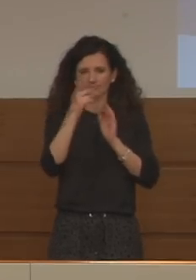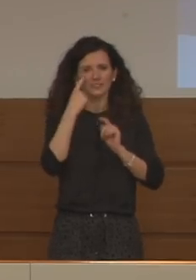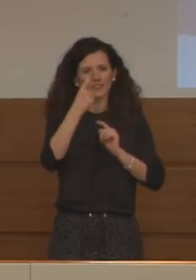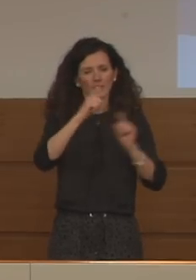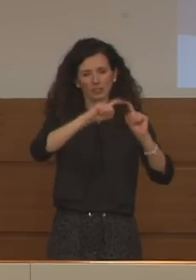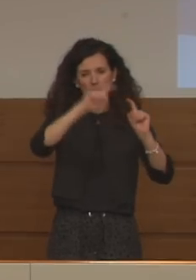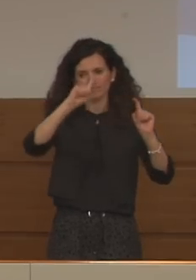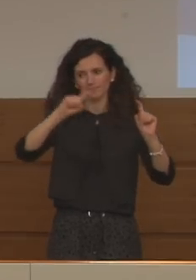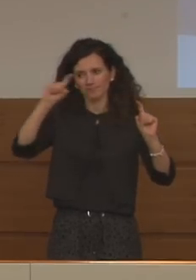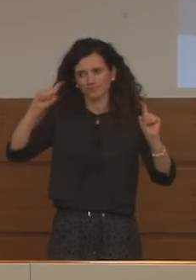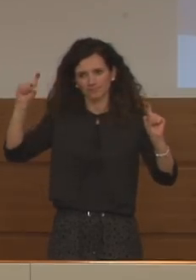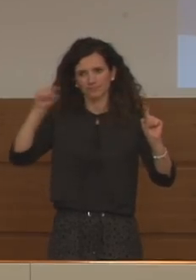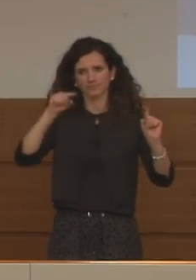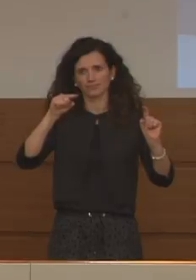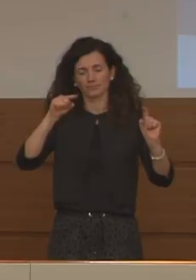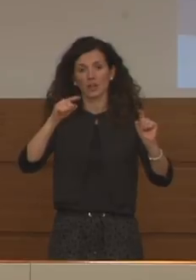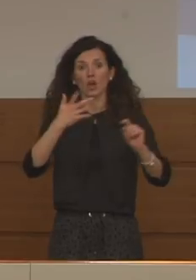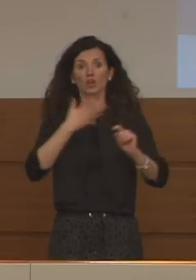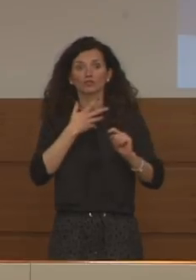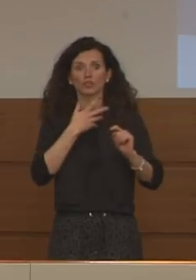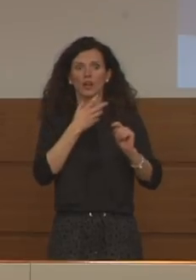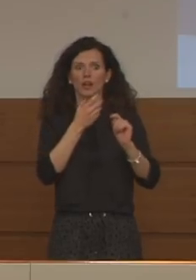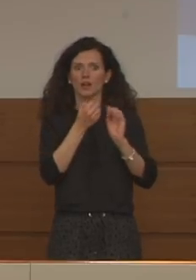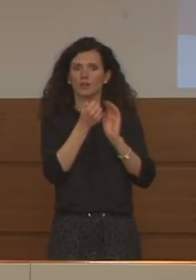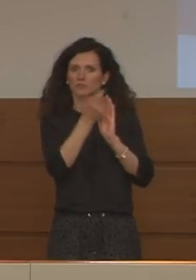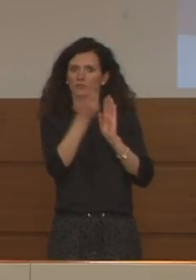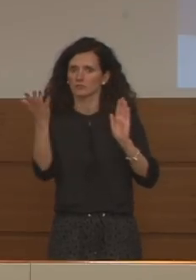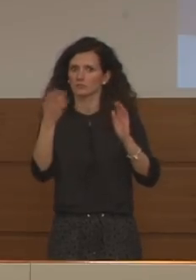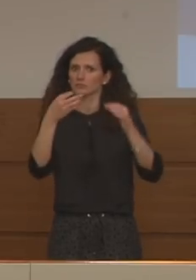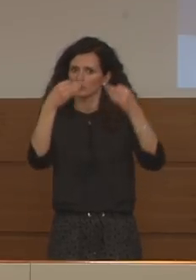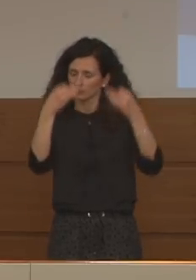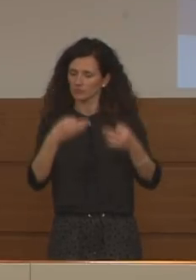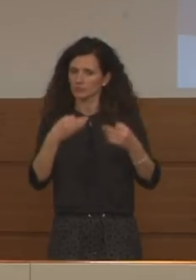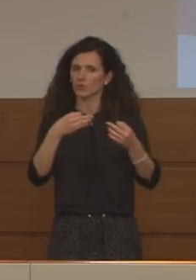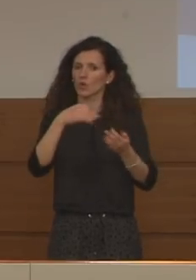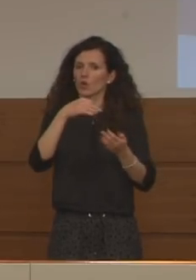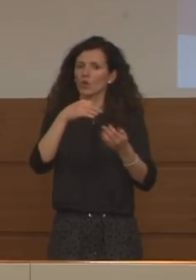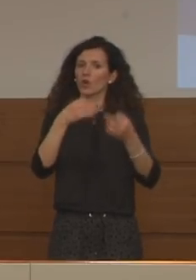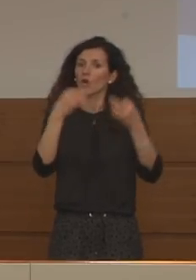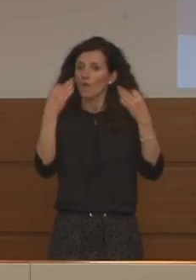e più siamo certi che ci troviamo in una situazione favorevole. Io, mi avete sempre